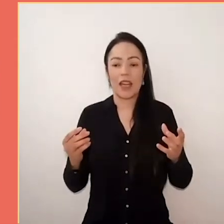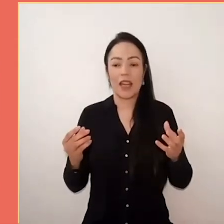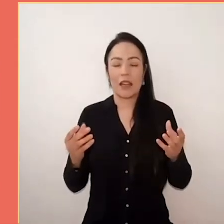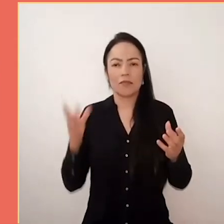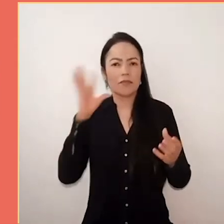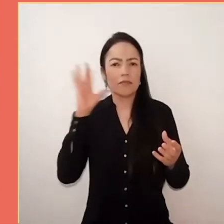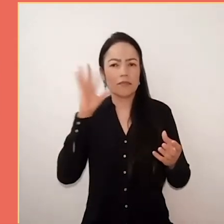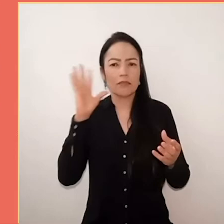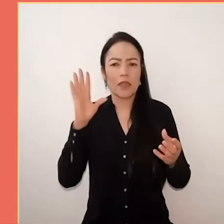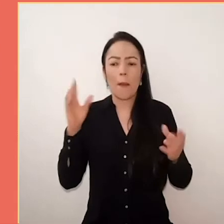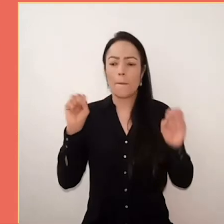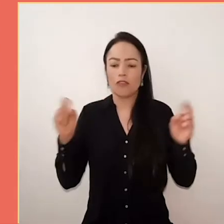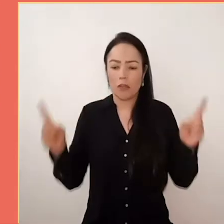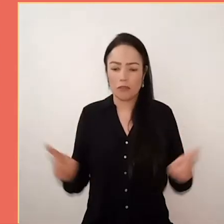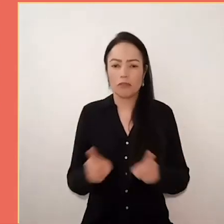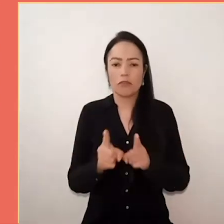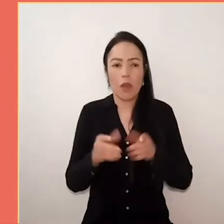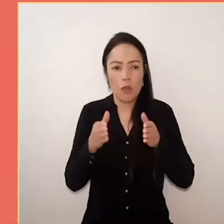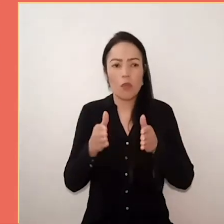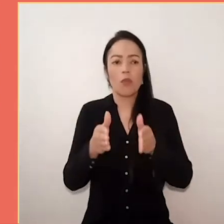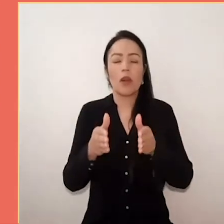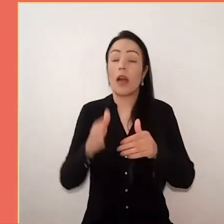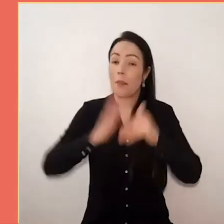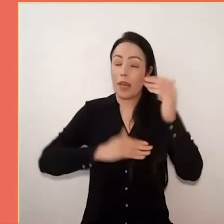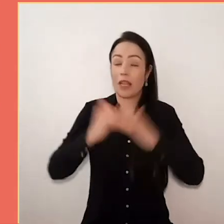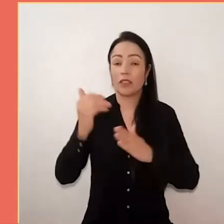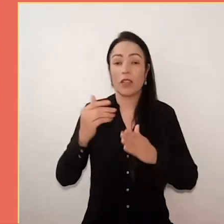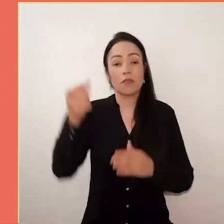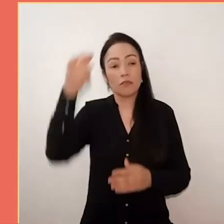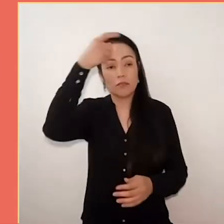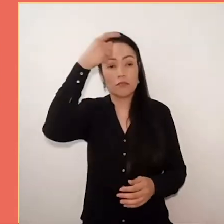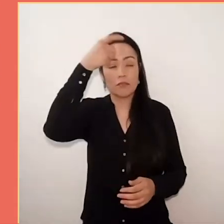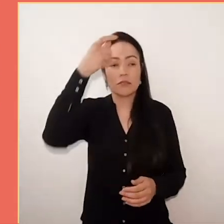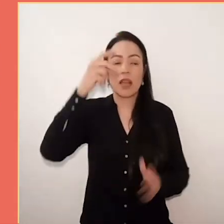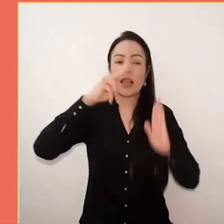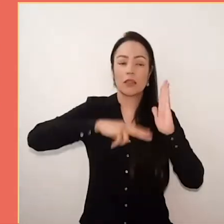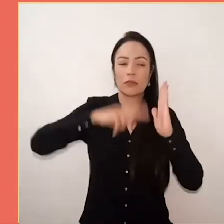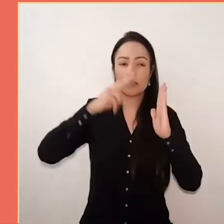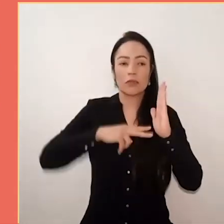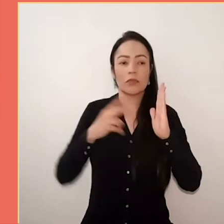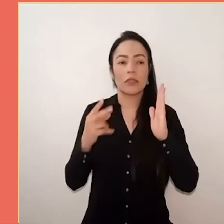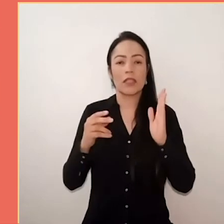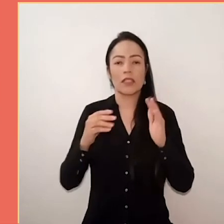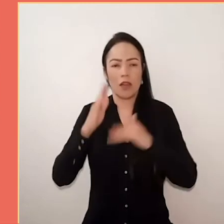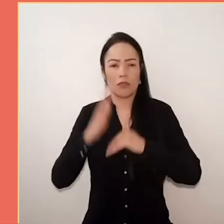inferir também na prática uma concepção de leitura e de atuação no mundo.